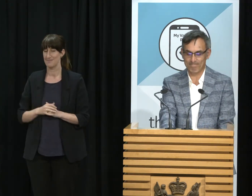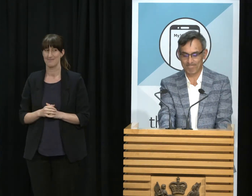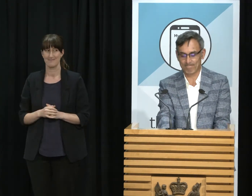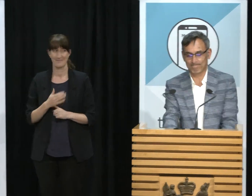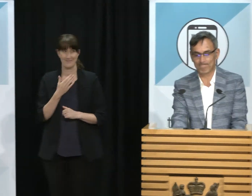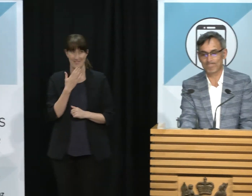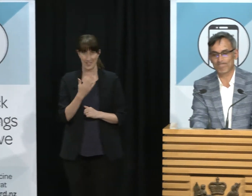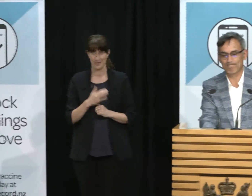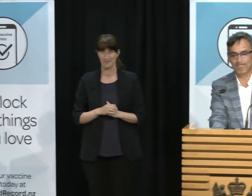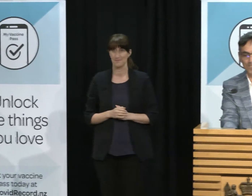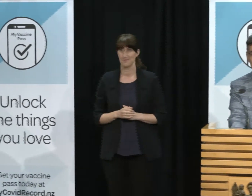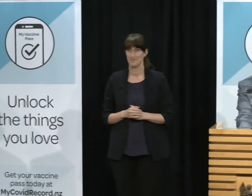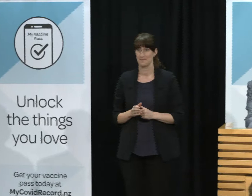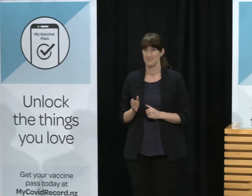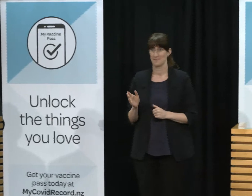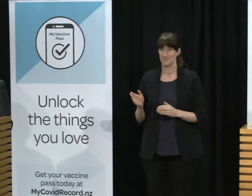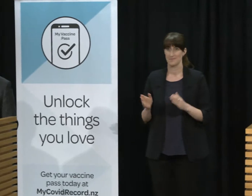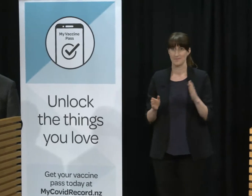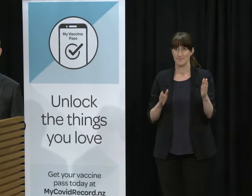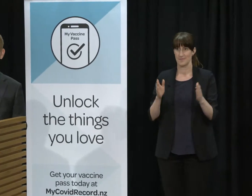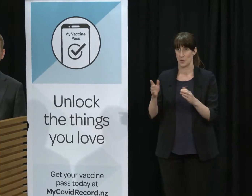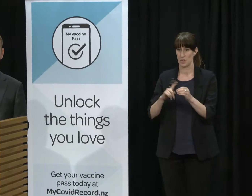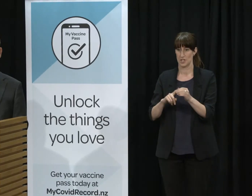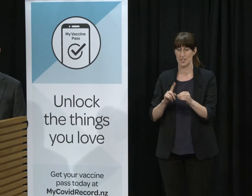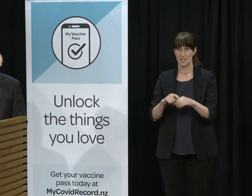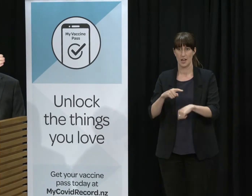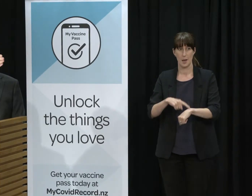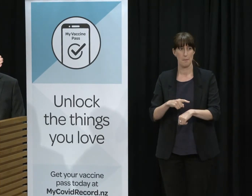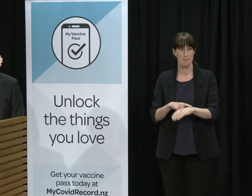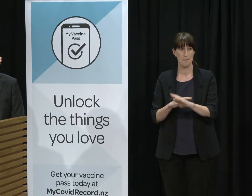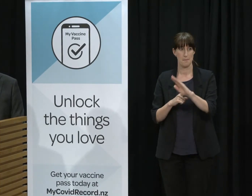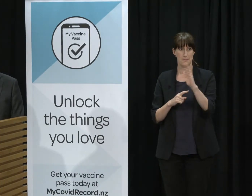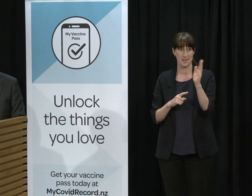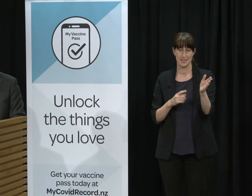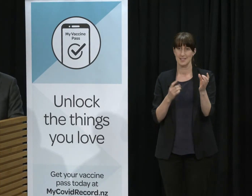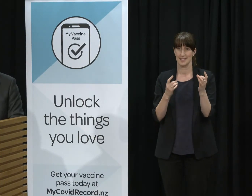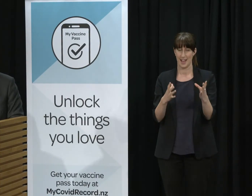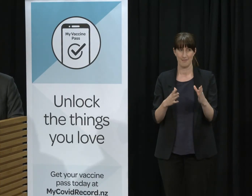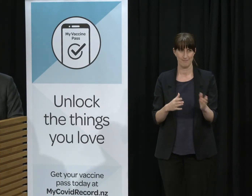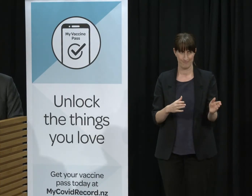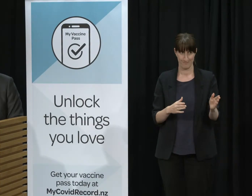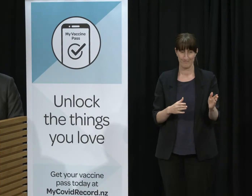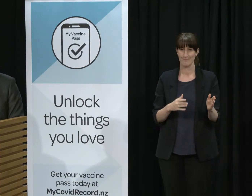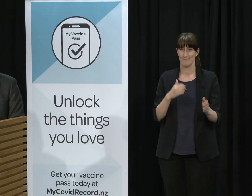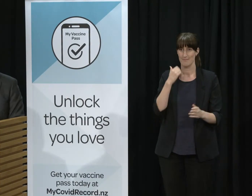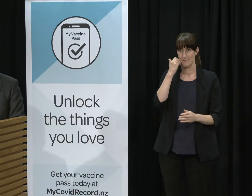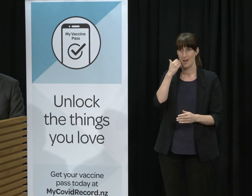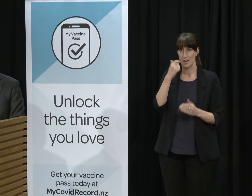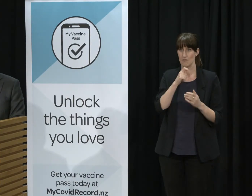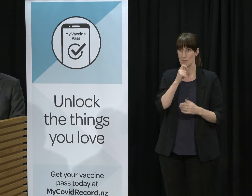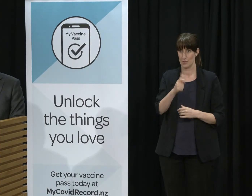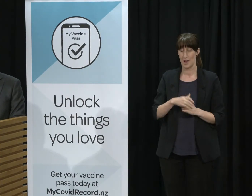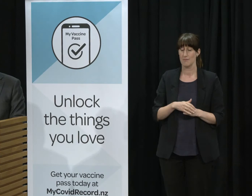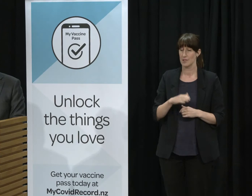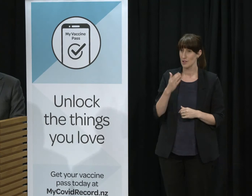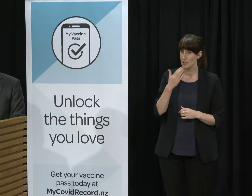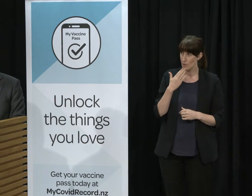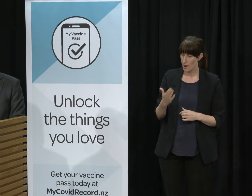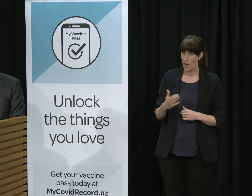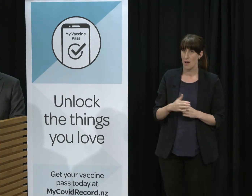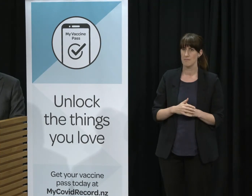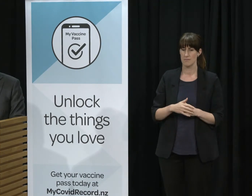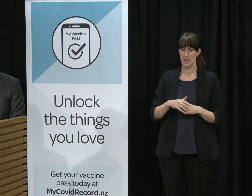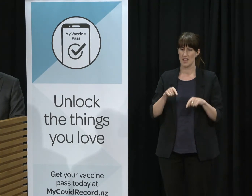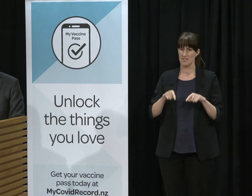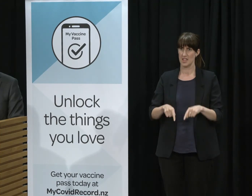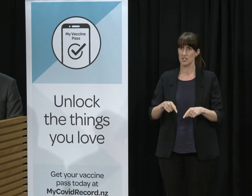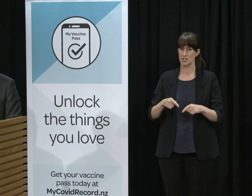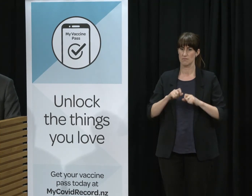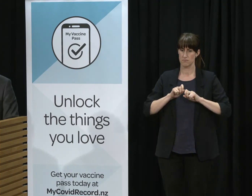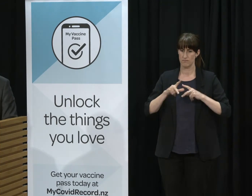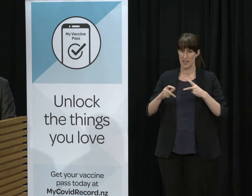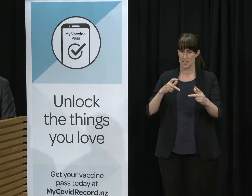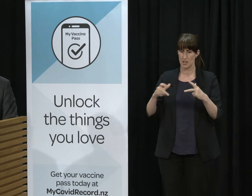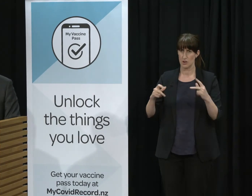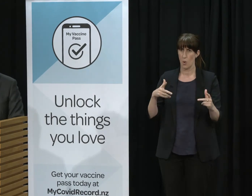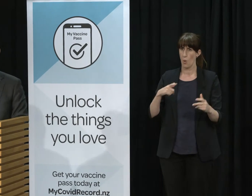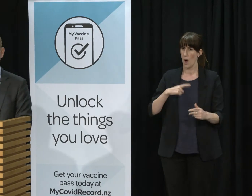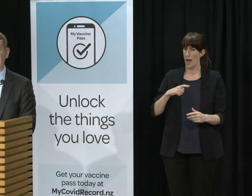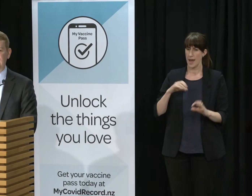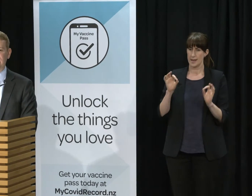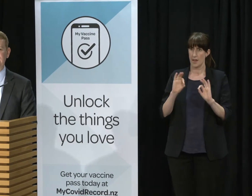na te Maori. Hoki atu ki a koe